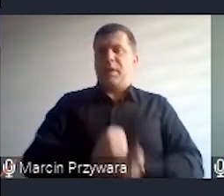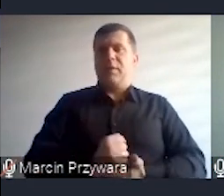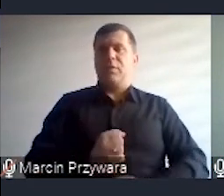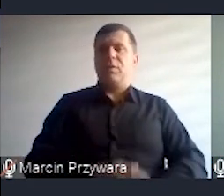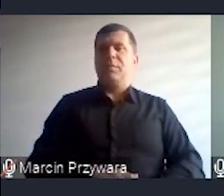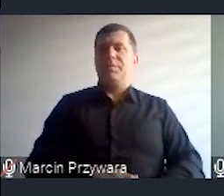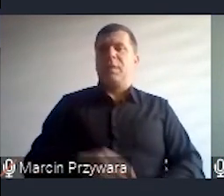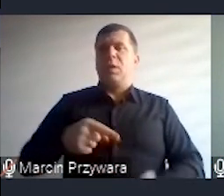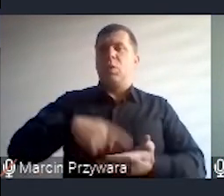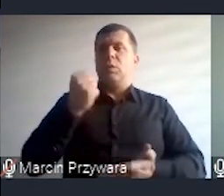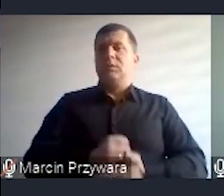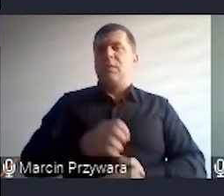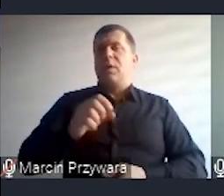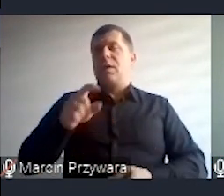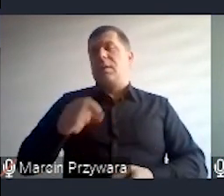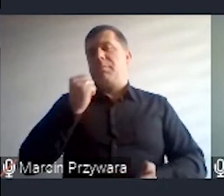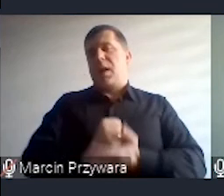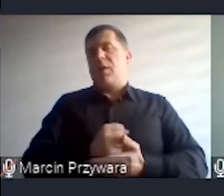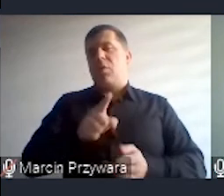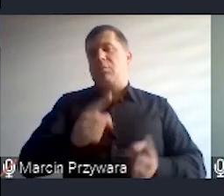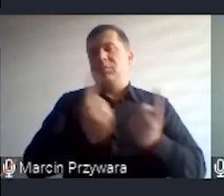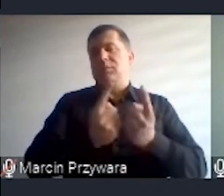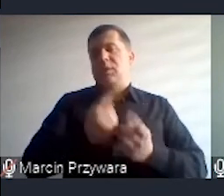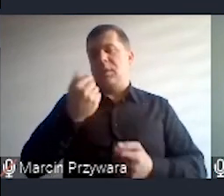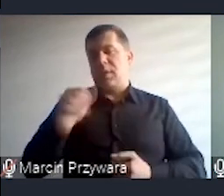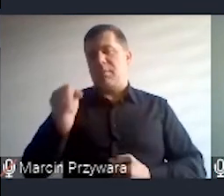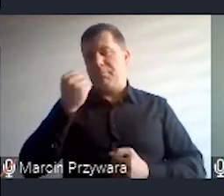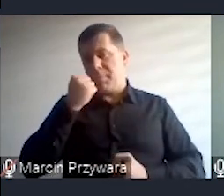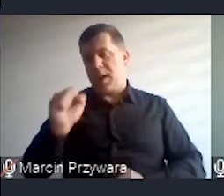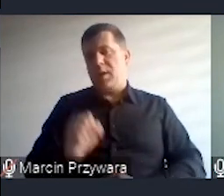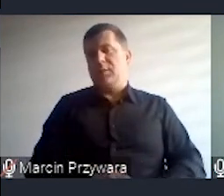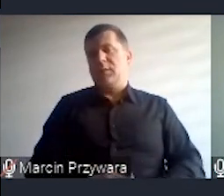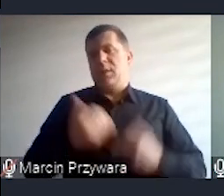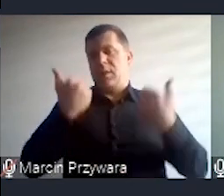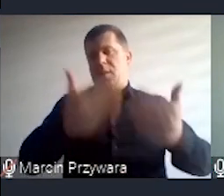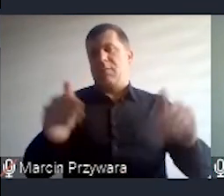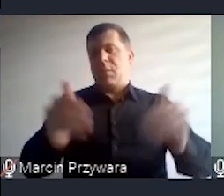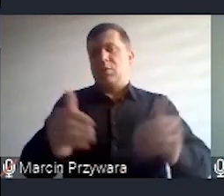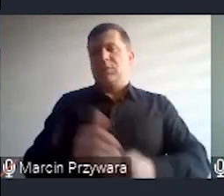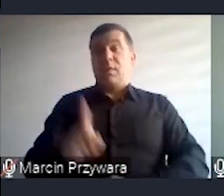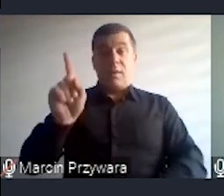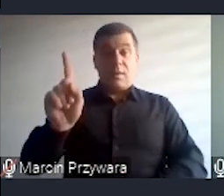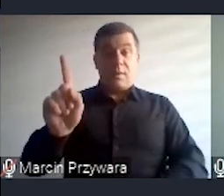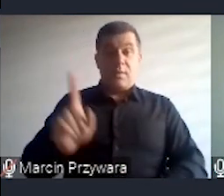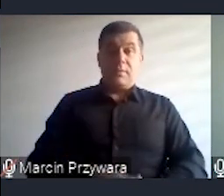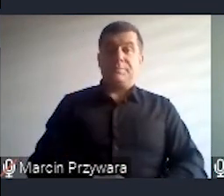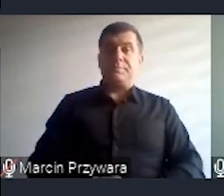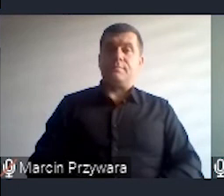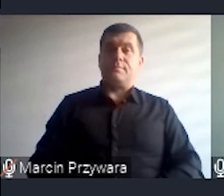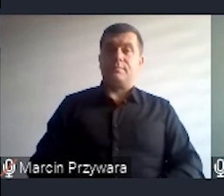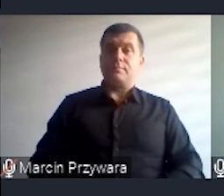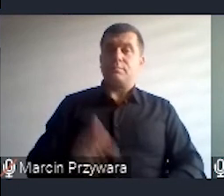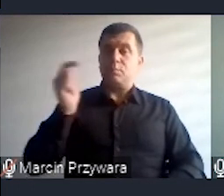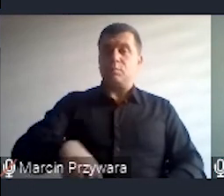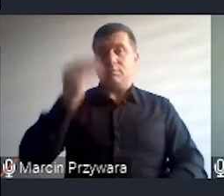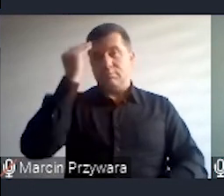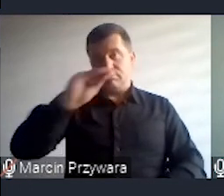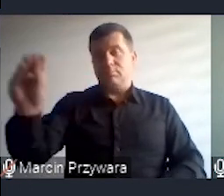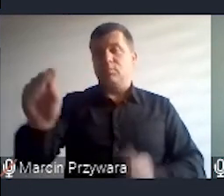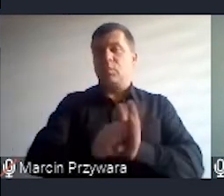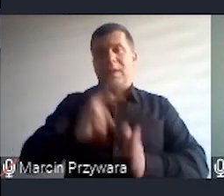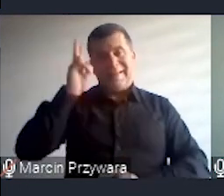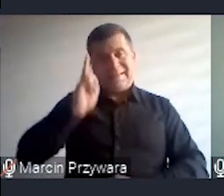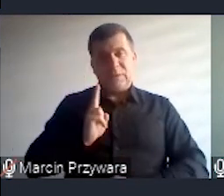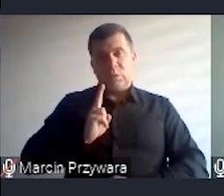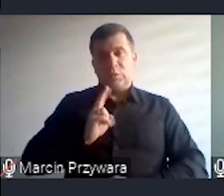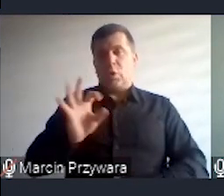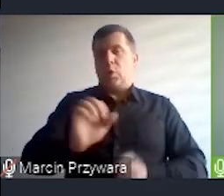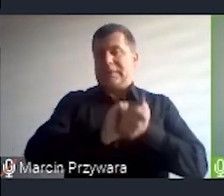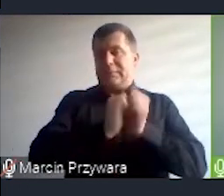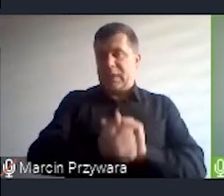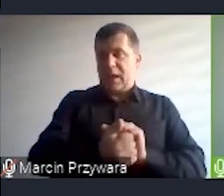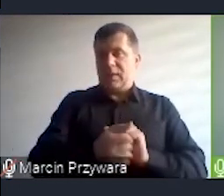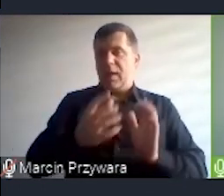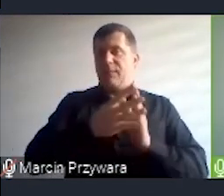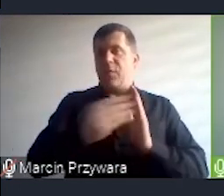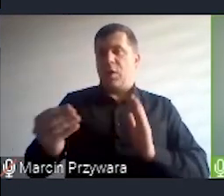Ustawa Prawo Przedsiębiorców jak najbardziej daje wam taką możliwość, ale musicie poinformować instytucje o zmianie tej formy prawnej i o tym,